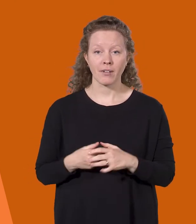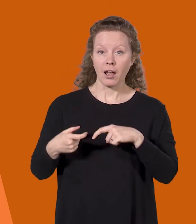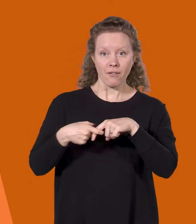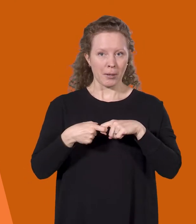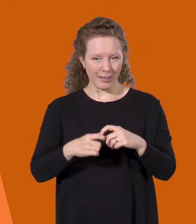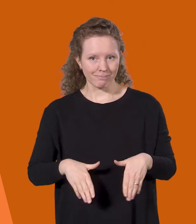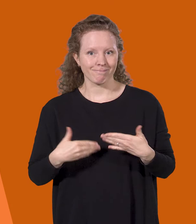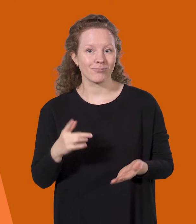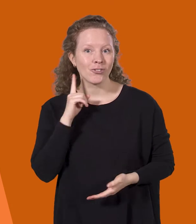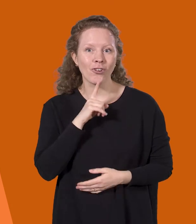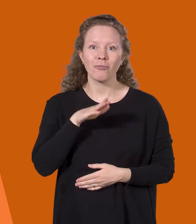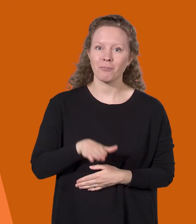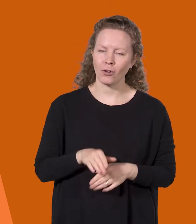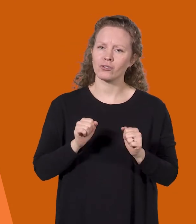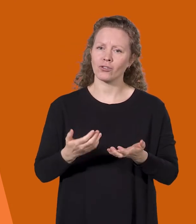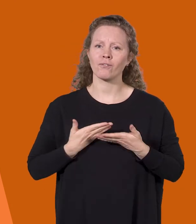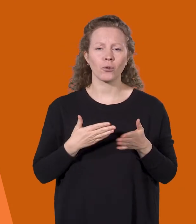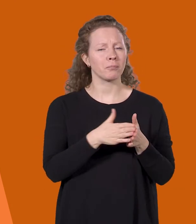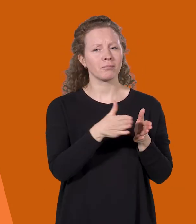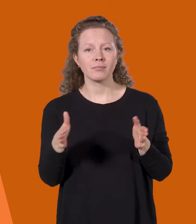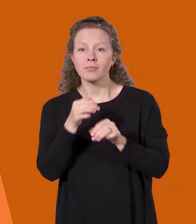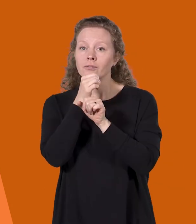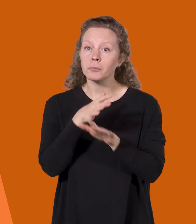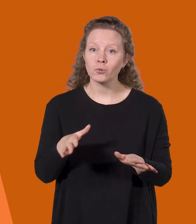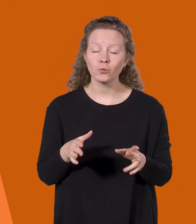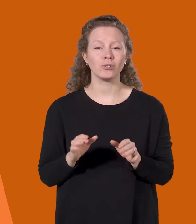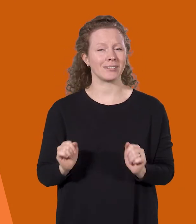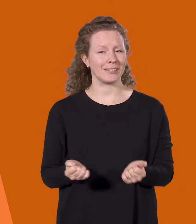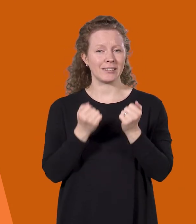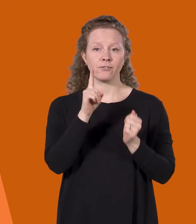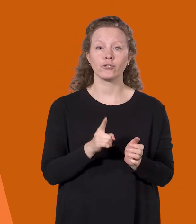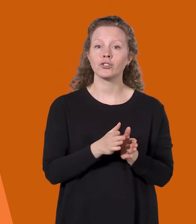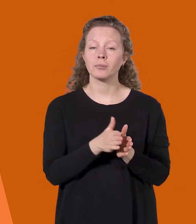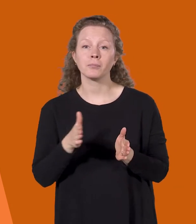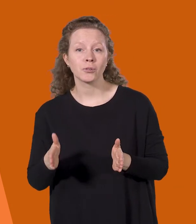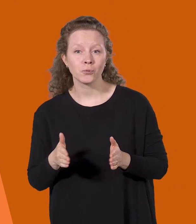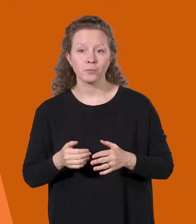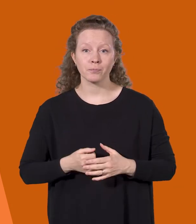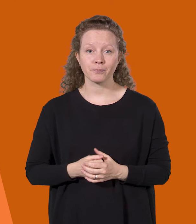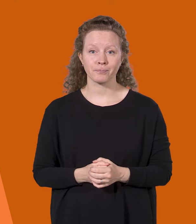Familjerna ska också ges mångsidig information i det första skedet då barnets dövhet konstaterats.